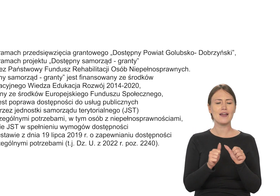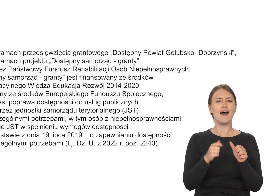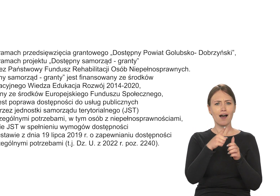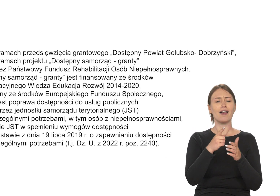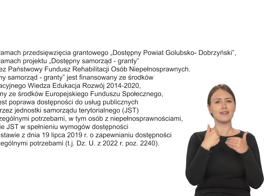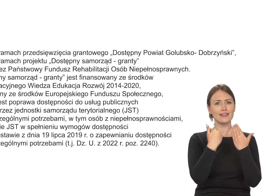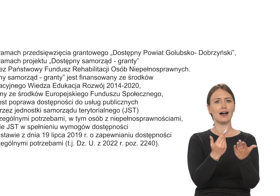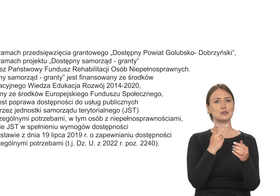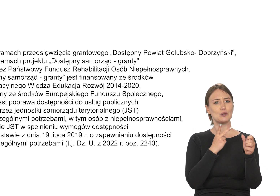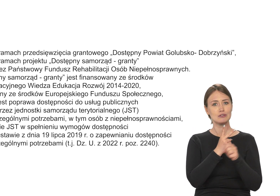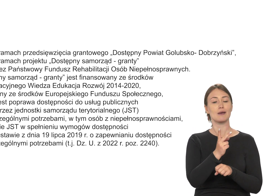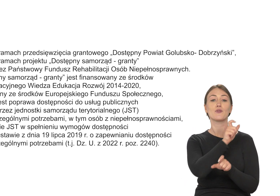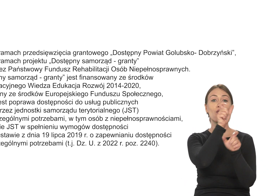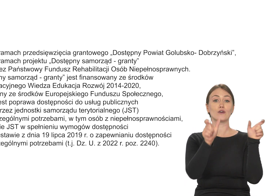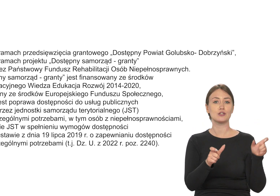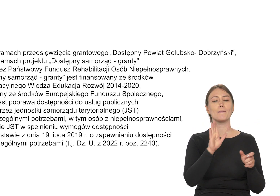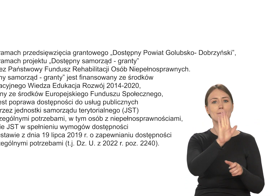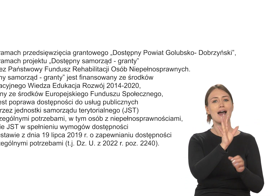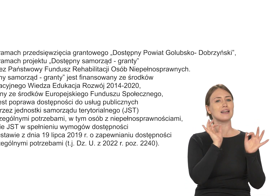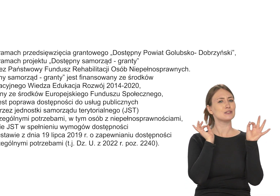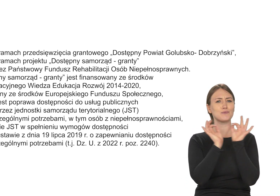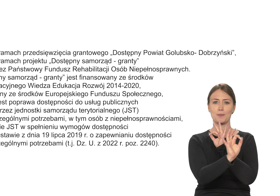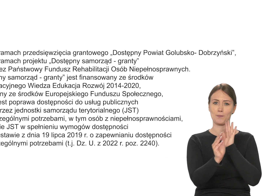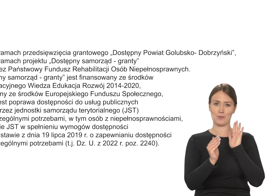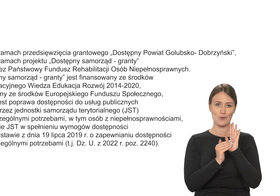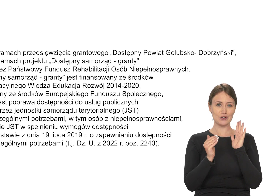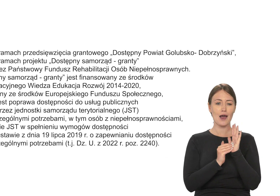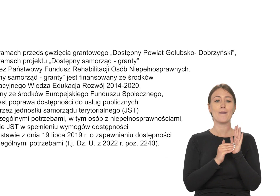o zapewnianiu dostępności osobom ze szczególnymi potrzebami